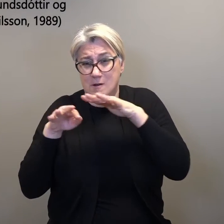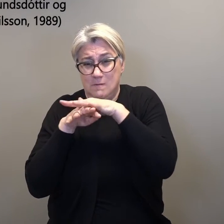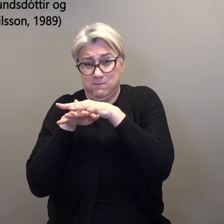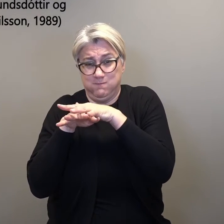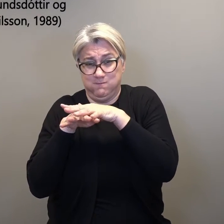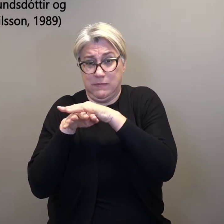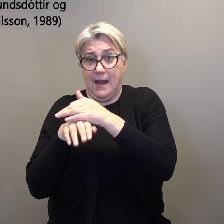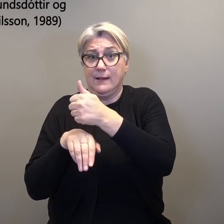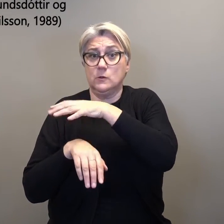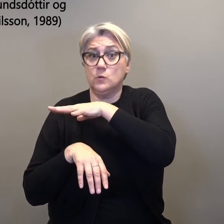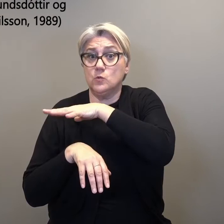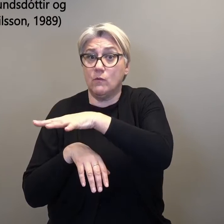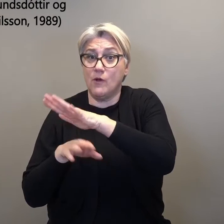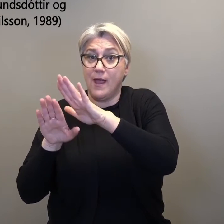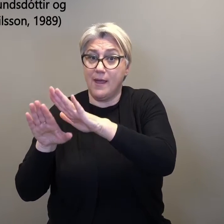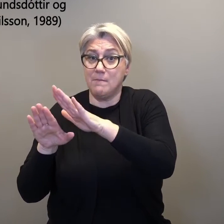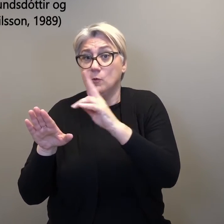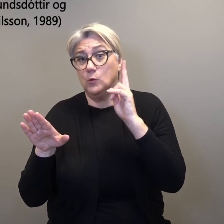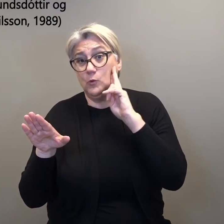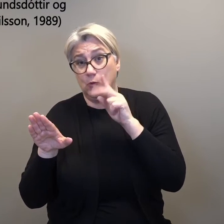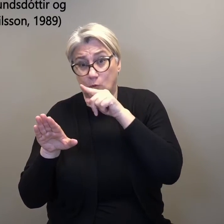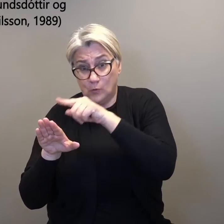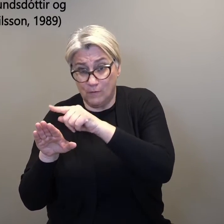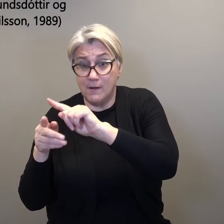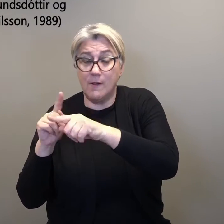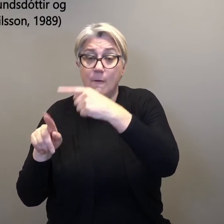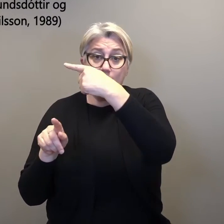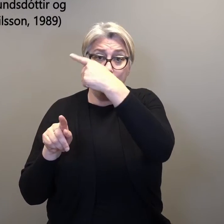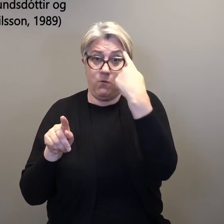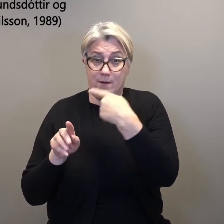samankomnir í einni stofu á heimili döff eða foreldra